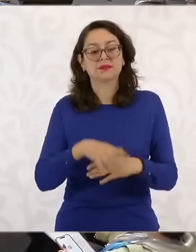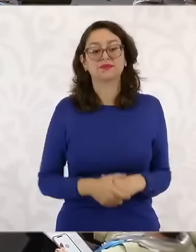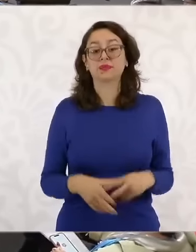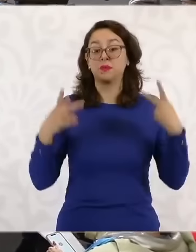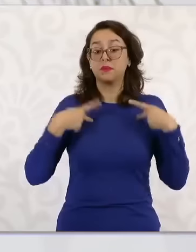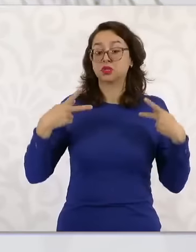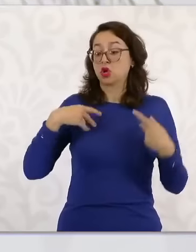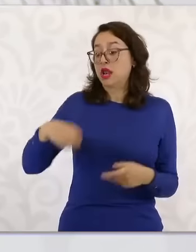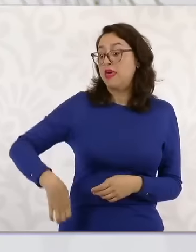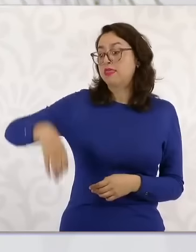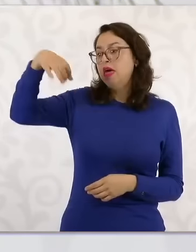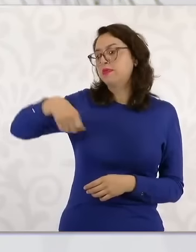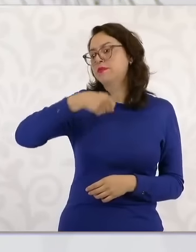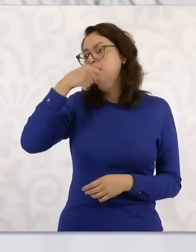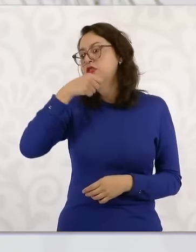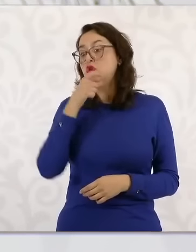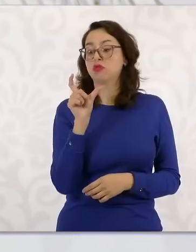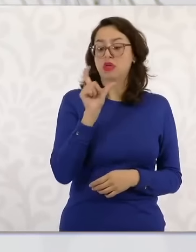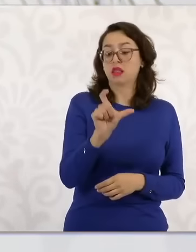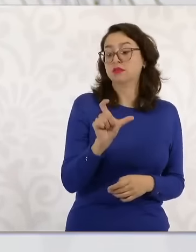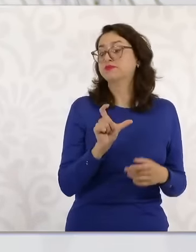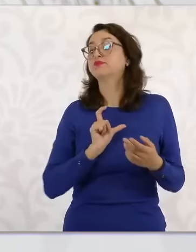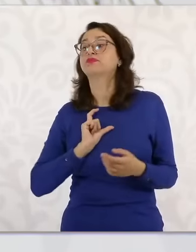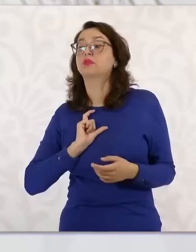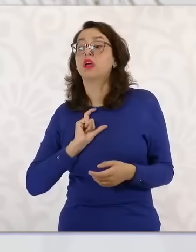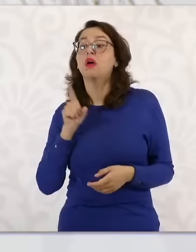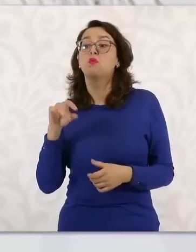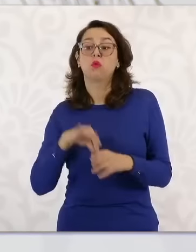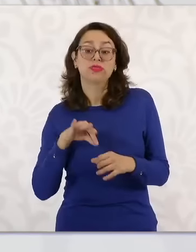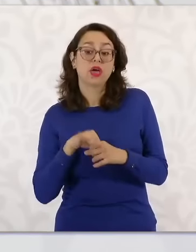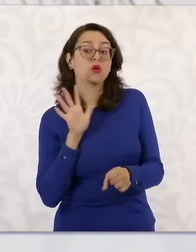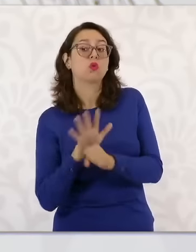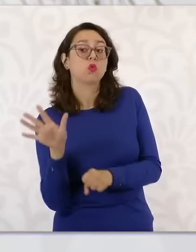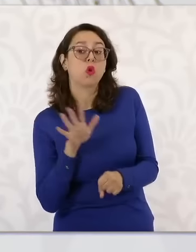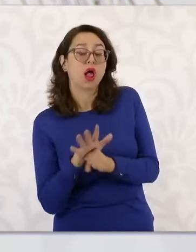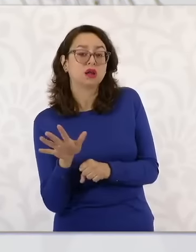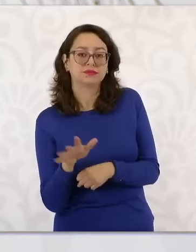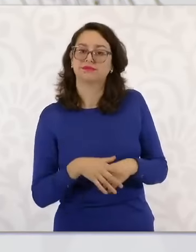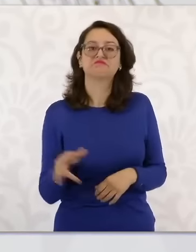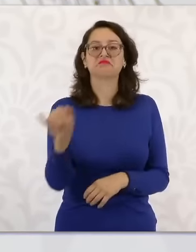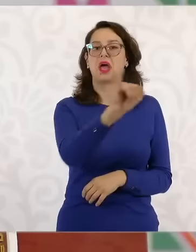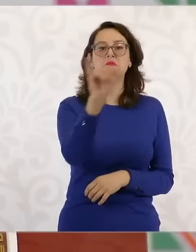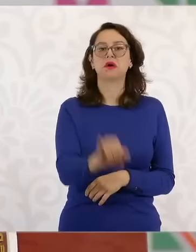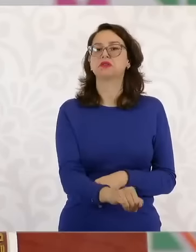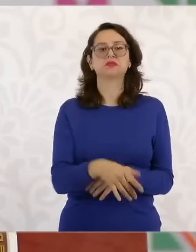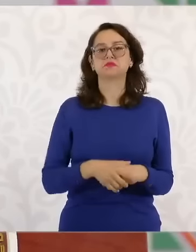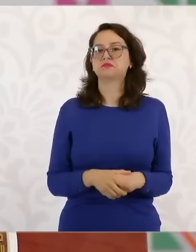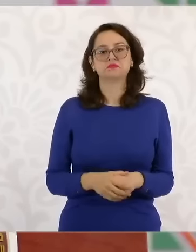pregunta por qué partido vas a votar para poder recibir su pensión. Es universal. A ningún joven